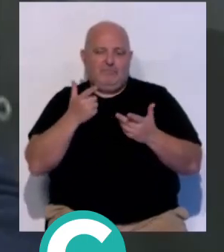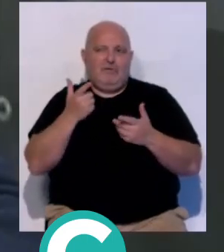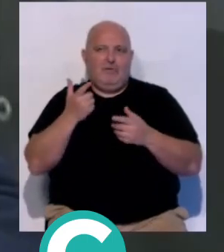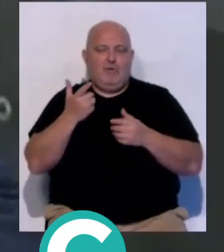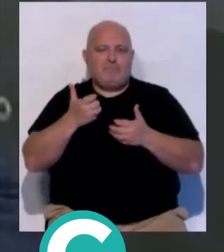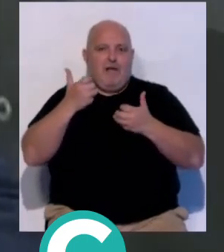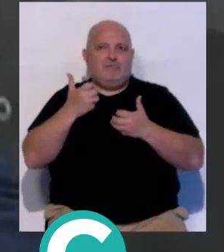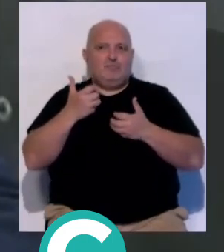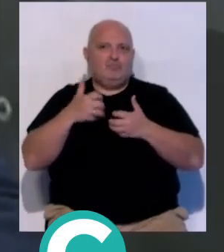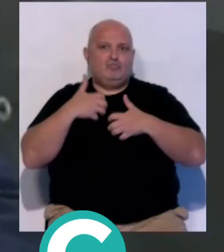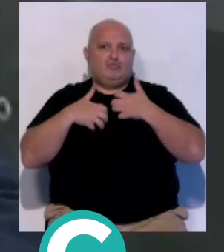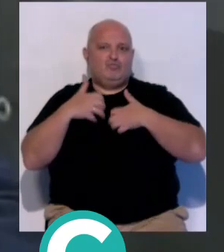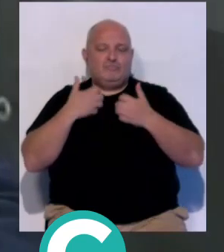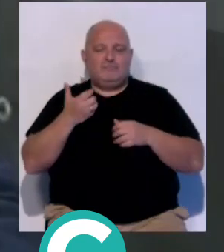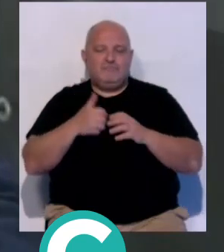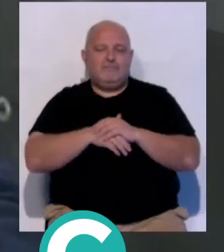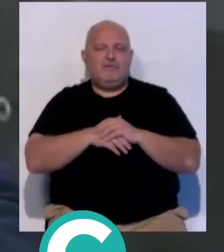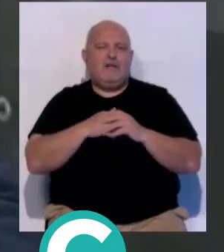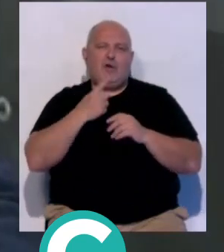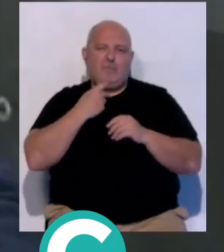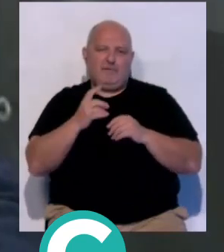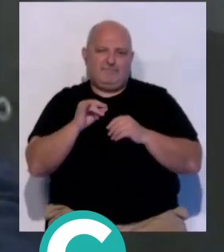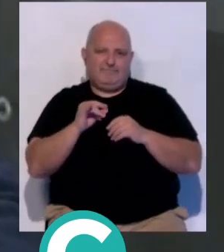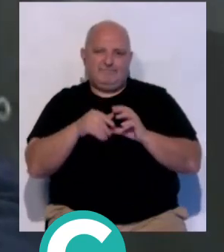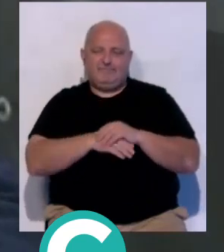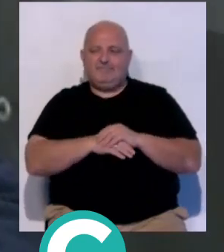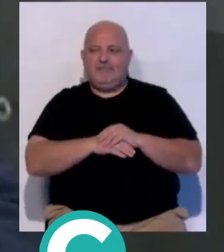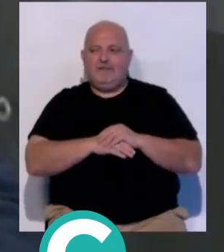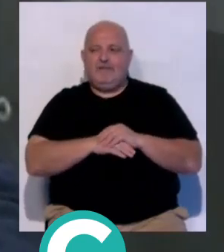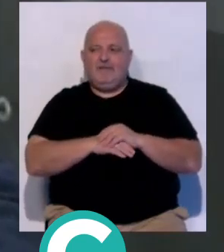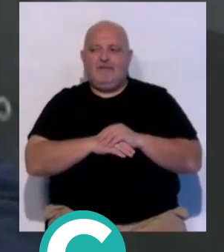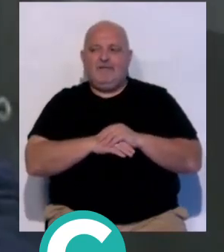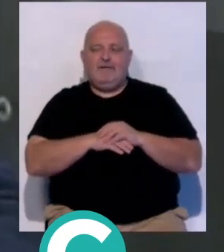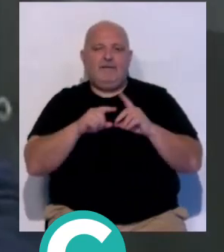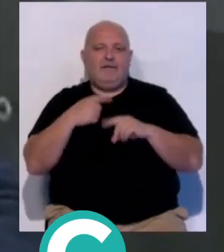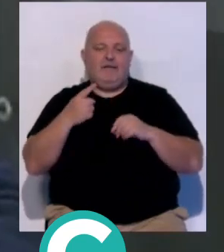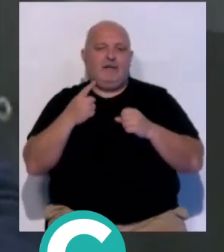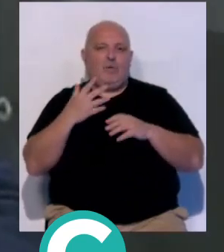entonces Bueno la verdad que era complicado Lo que pasa que después en el campo Pues nosotros nos